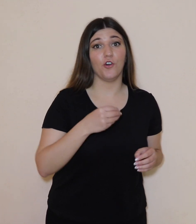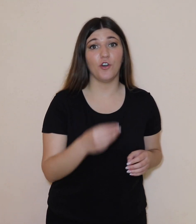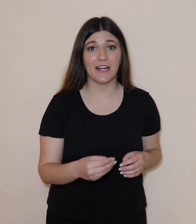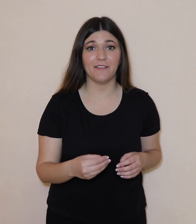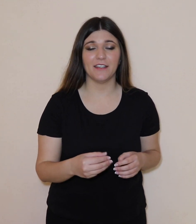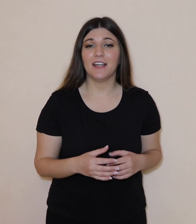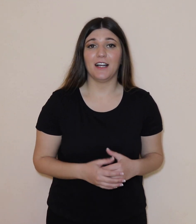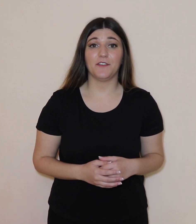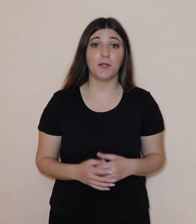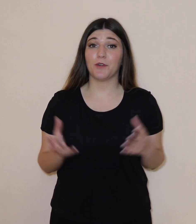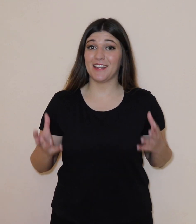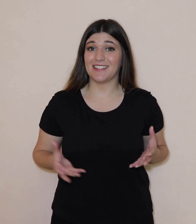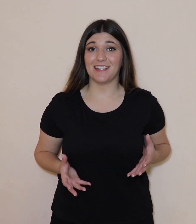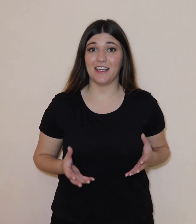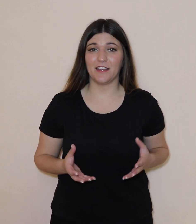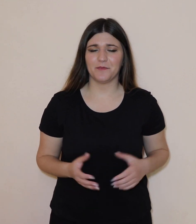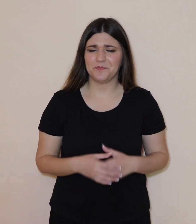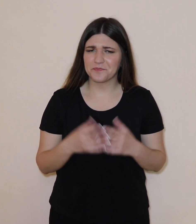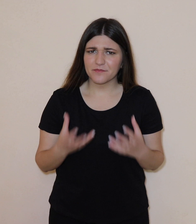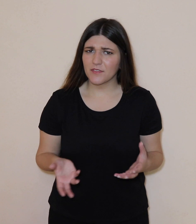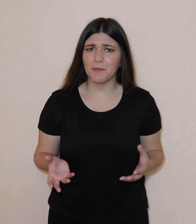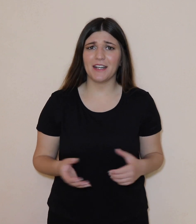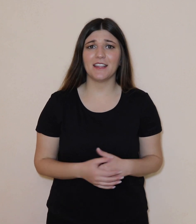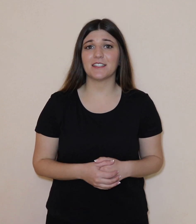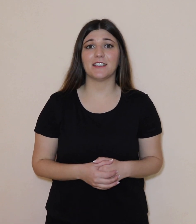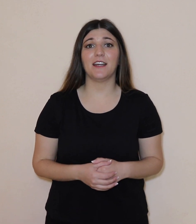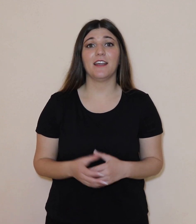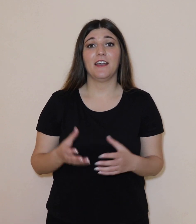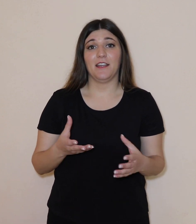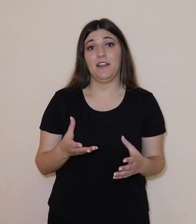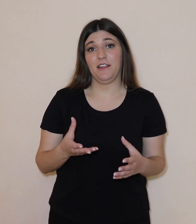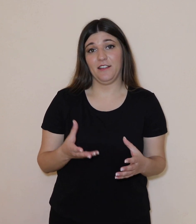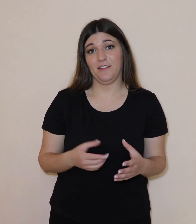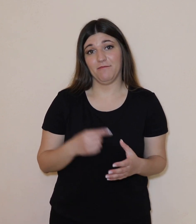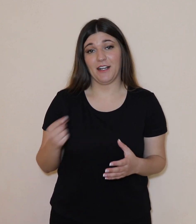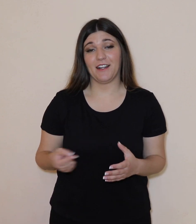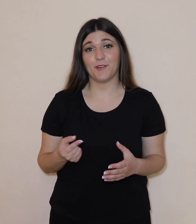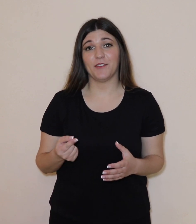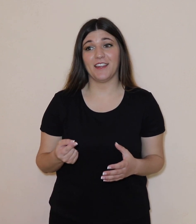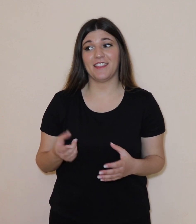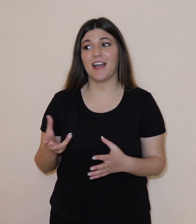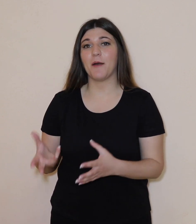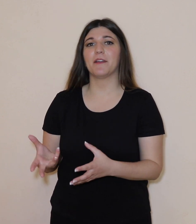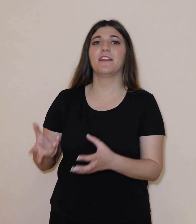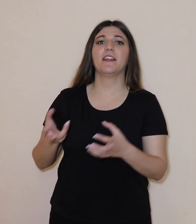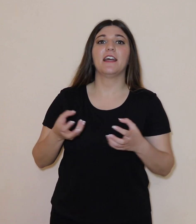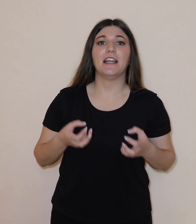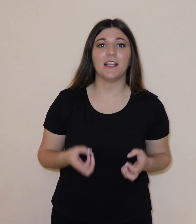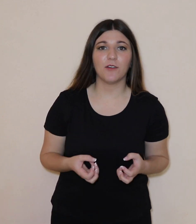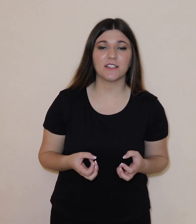o grave al final por necesidad van a necesitar que -valga la redundancia- a aprender lengua de